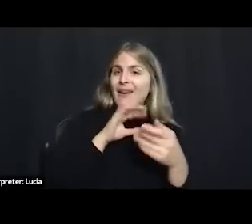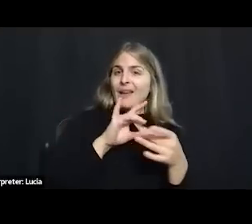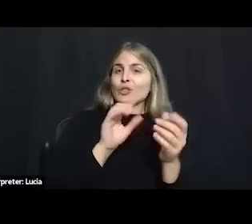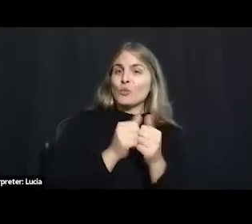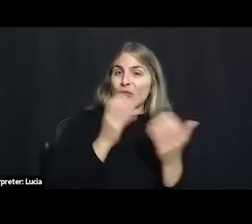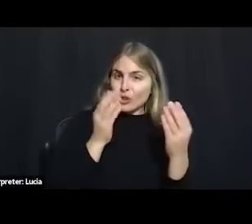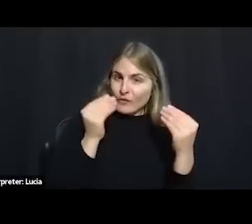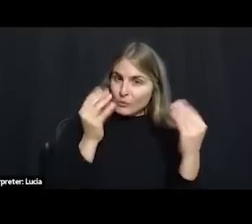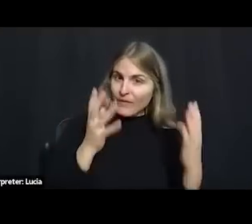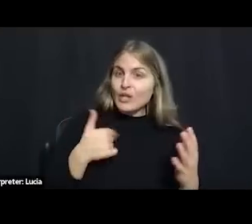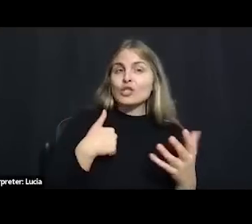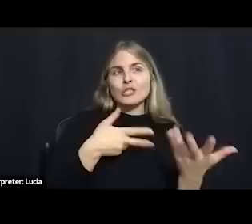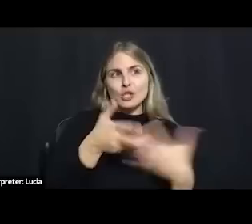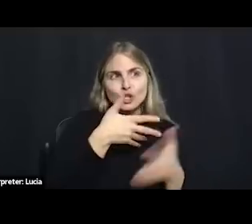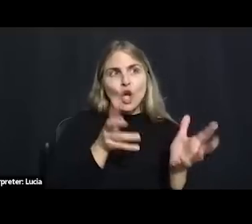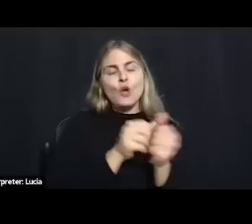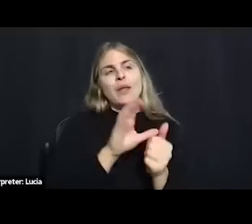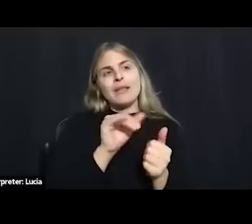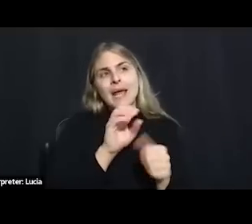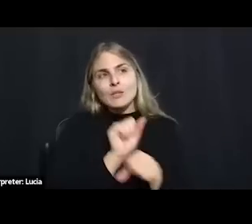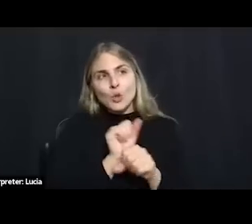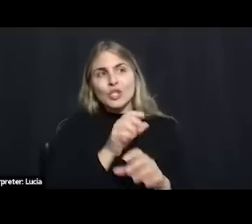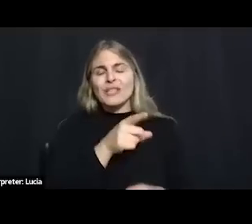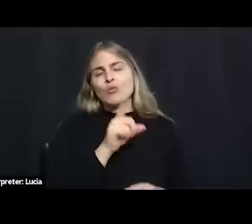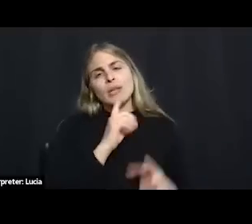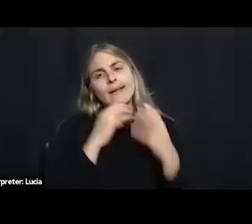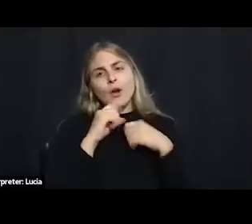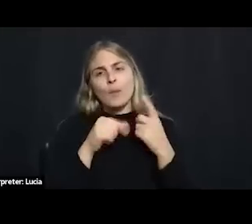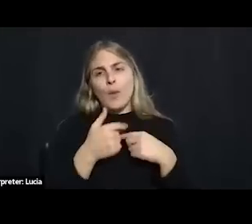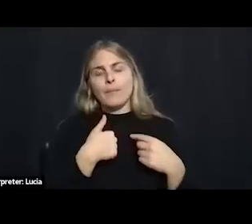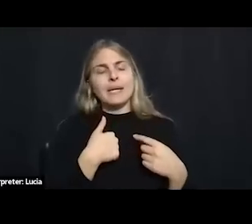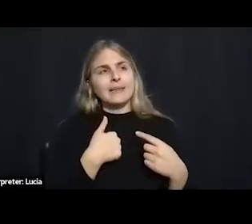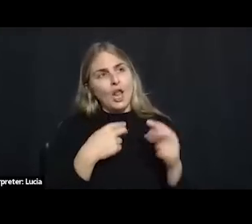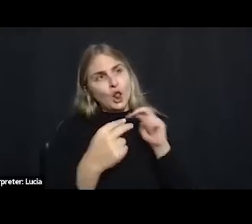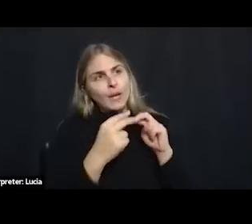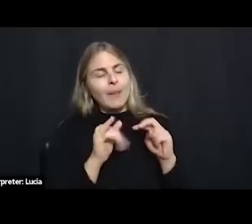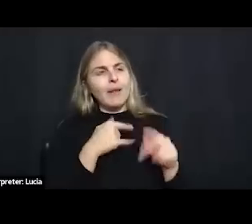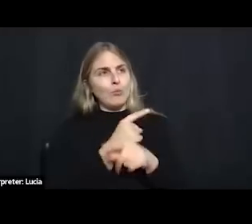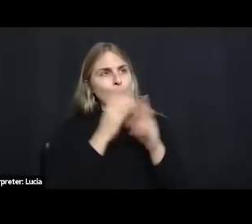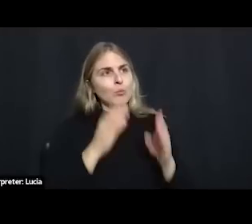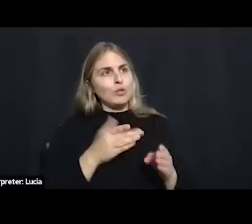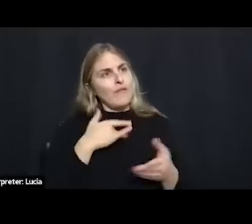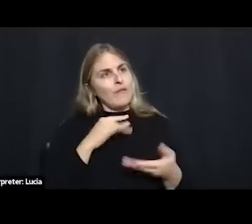con sus trabajadores sociales, realmente les importa. "Cuando estás con ellos, te sientes como una persona adecuada, te sientes un poco mejor contigo mismo".